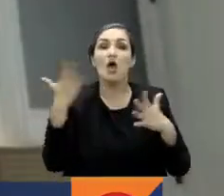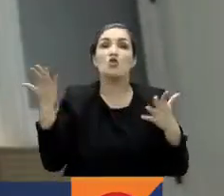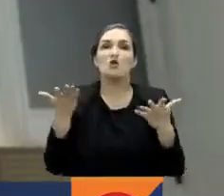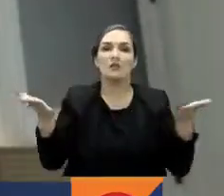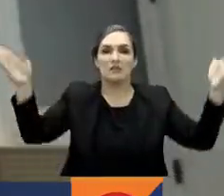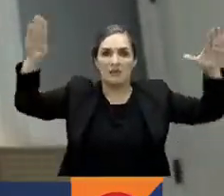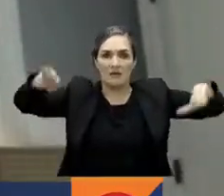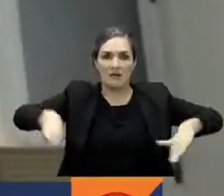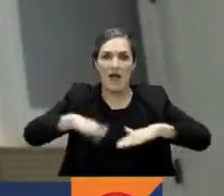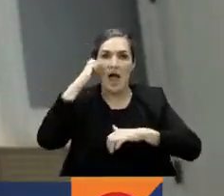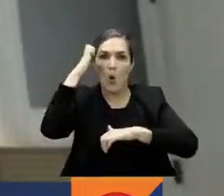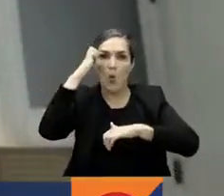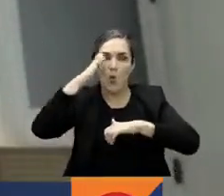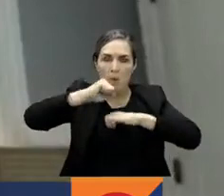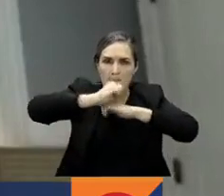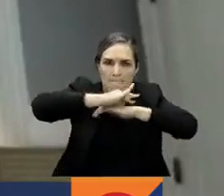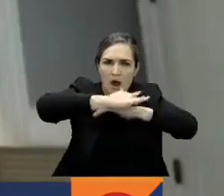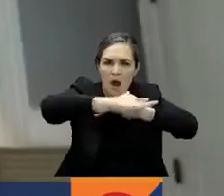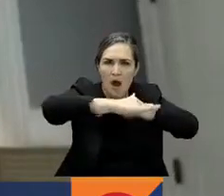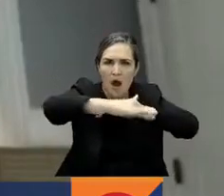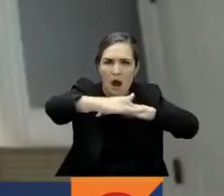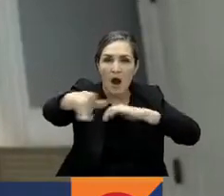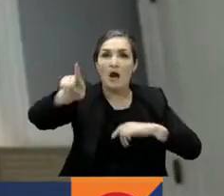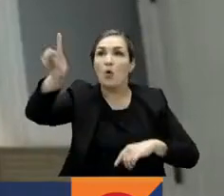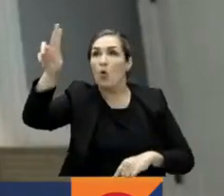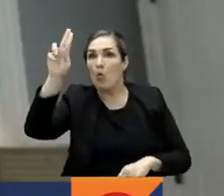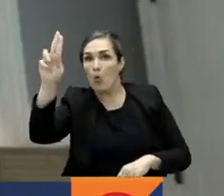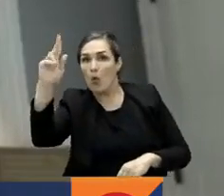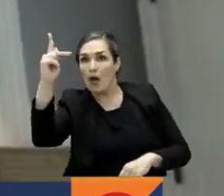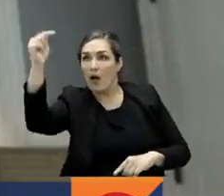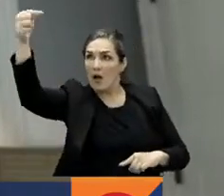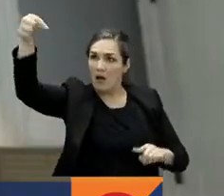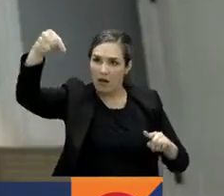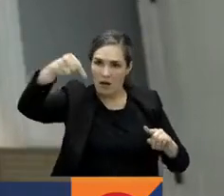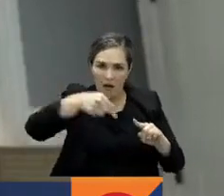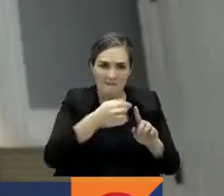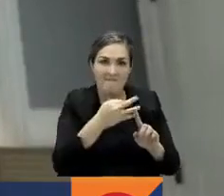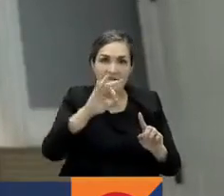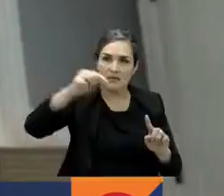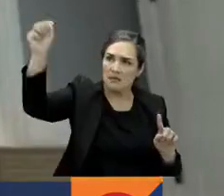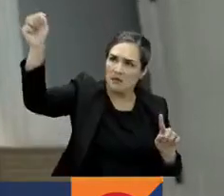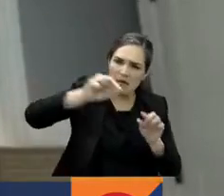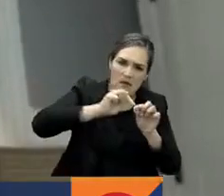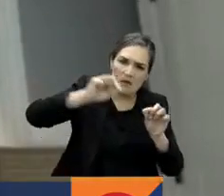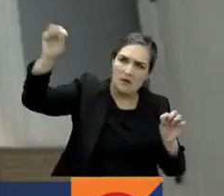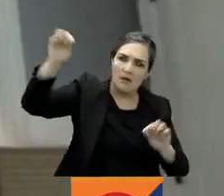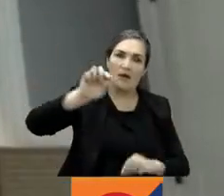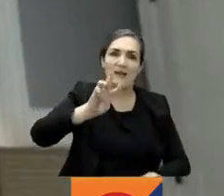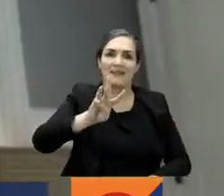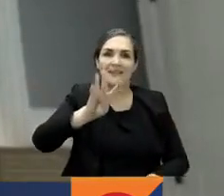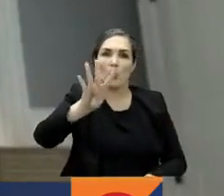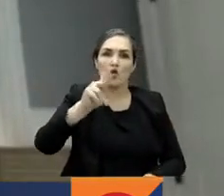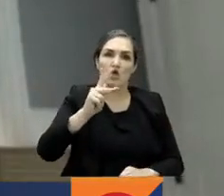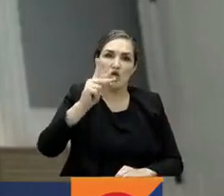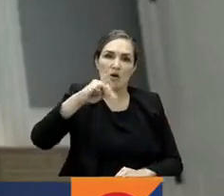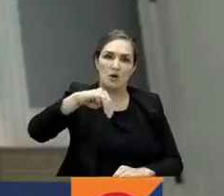META PARA EL 2022, LA TRIPLE